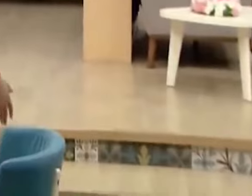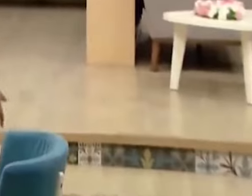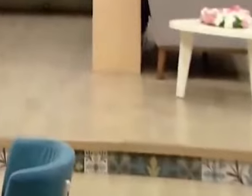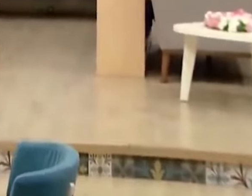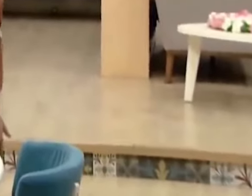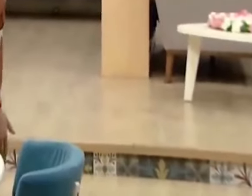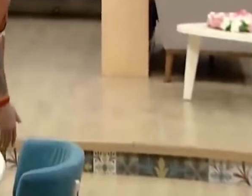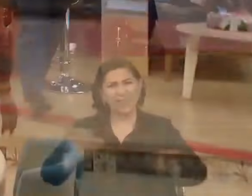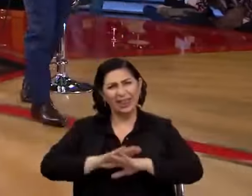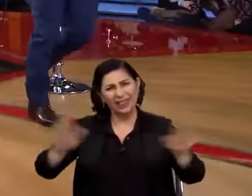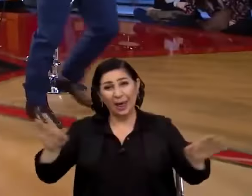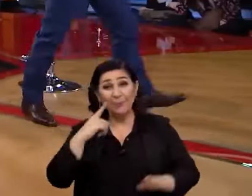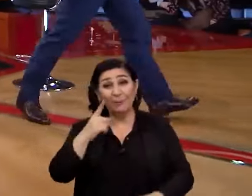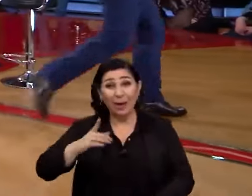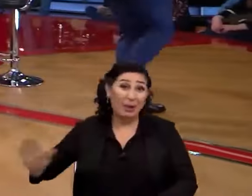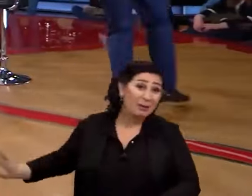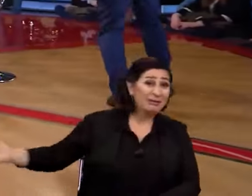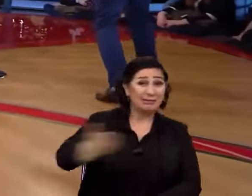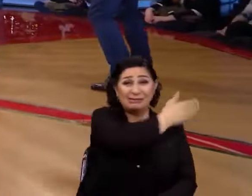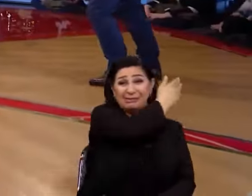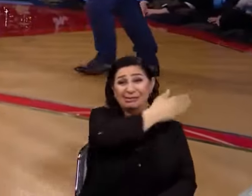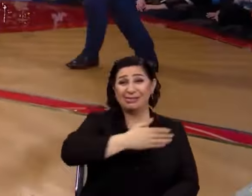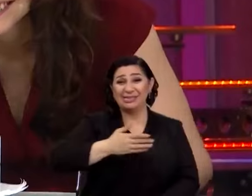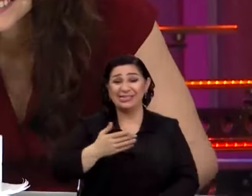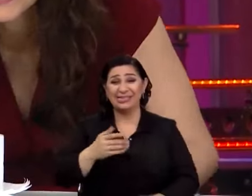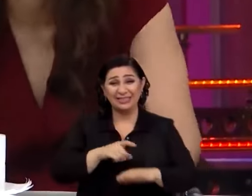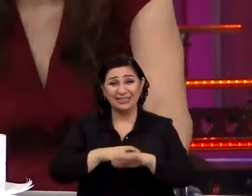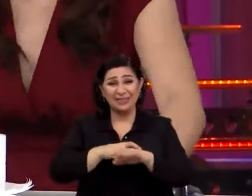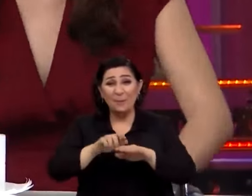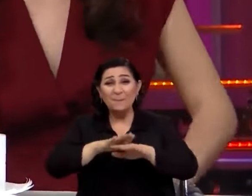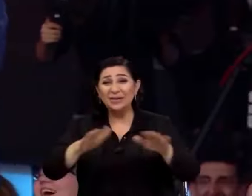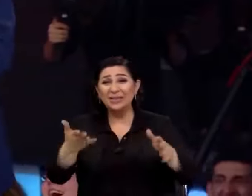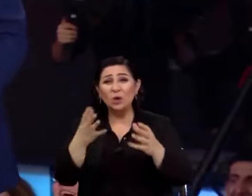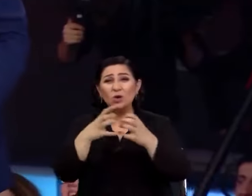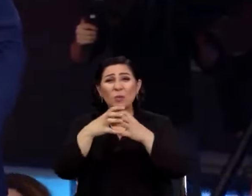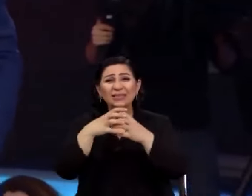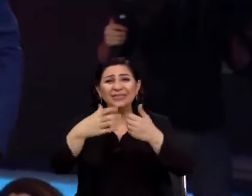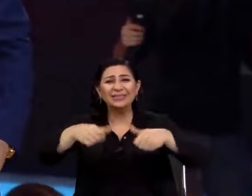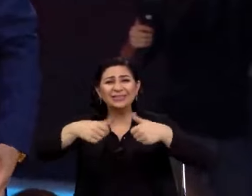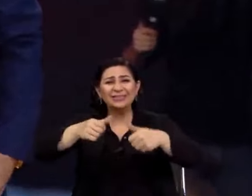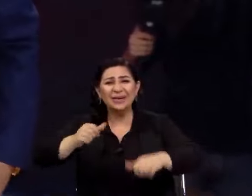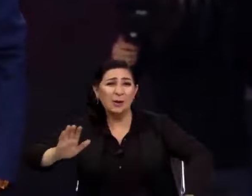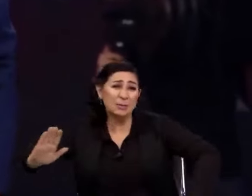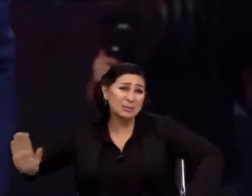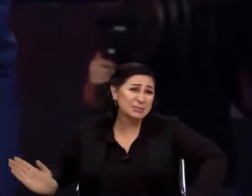var bak korkunç bir şey oldu Masanın üzerindeki yumaklar yere düştü